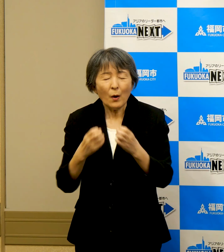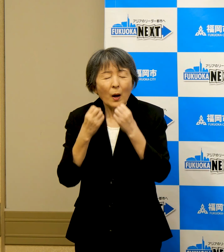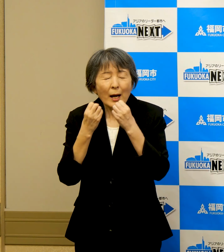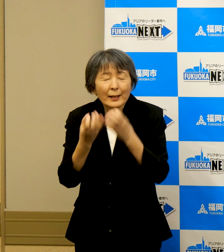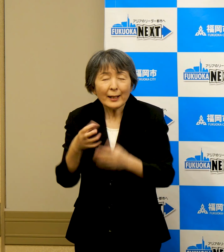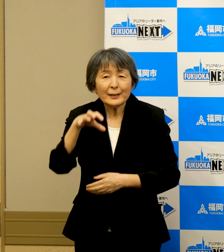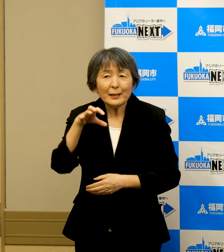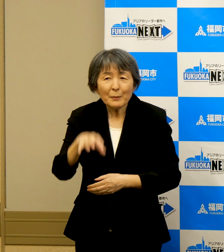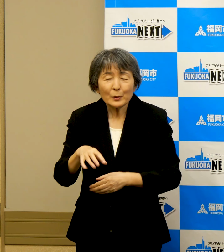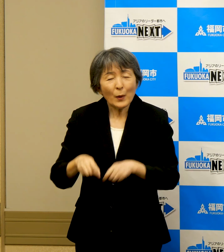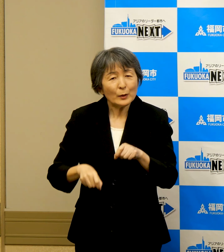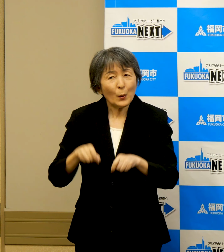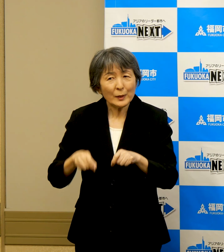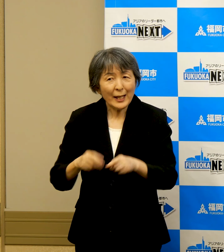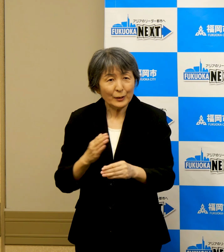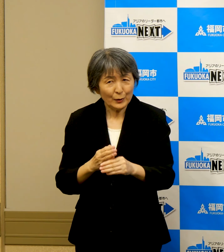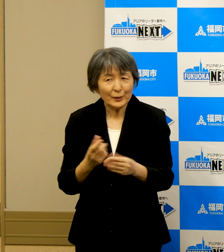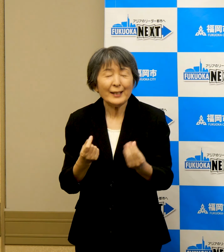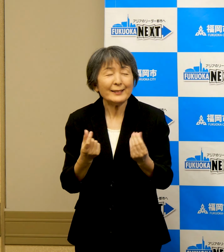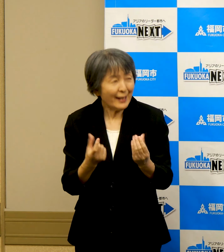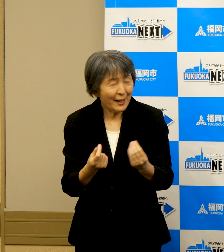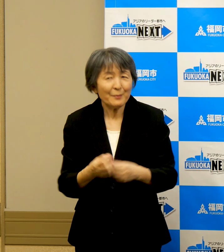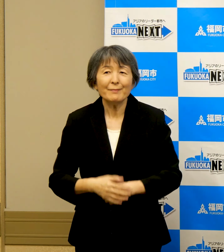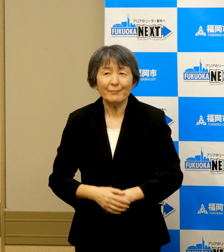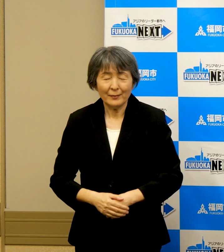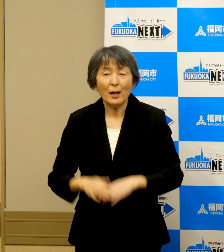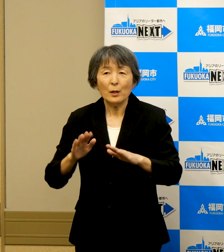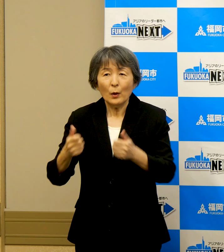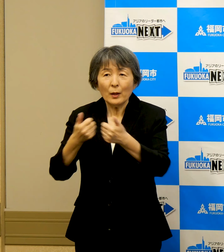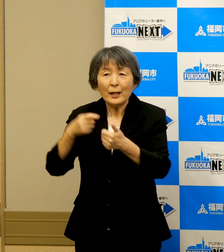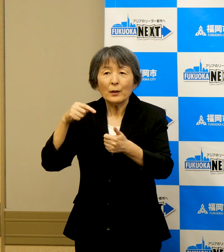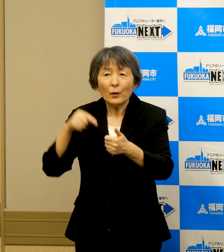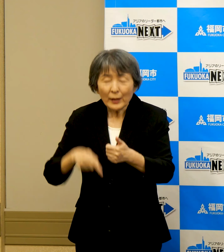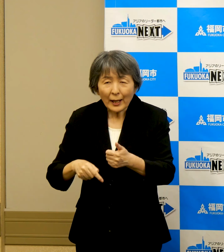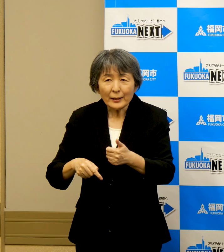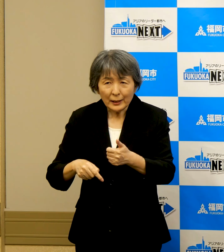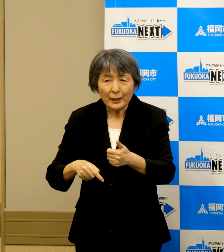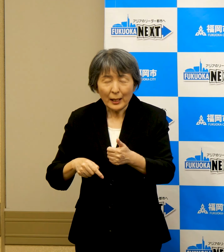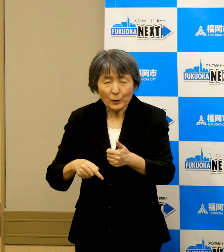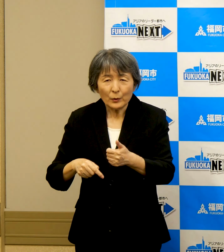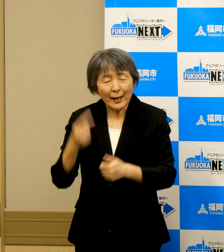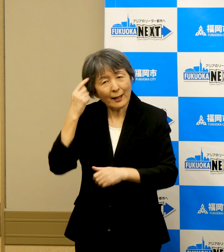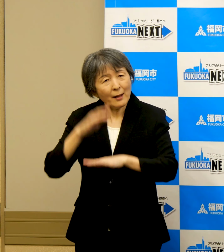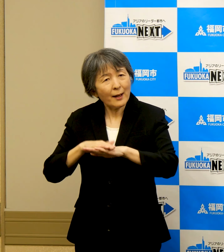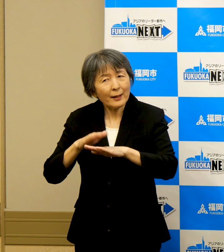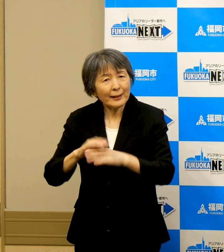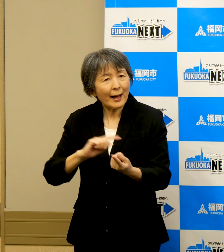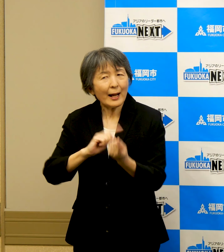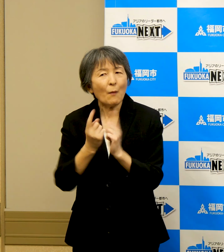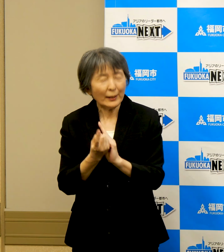調整が終わったらということですけれども もう1件今日の会議の中でさっき ステージが変わったって市長おっしゃって 例えばアメリカとかだと